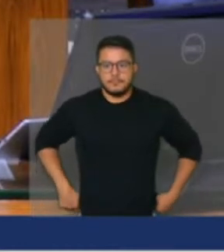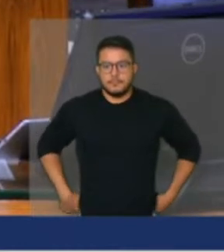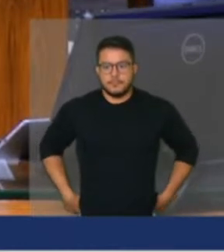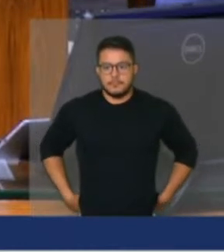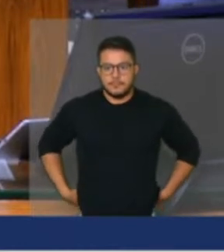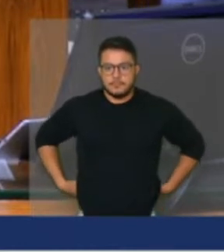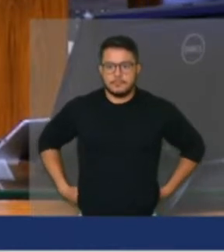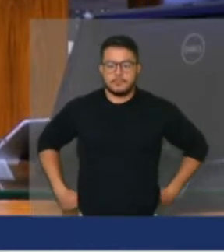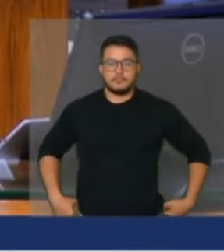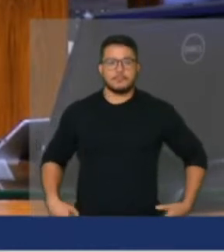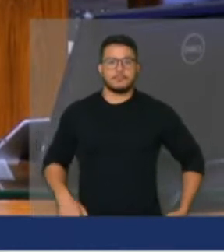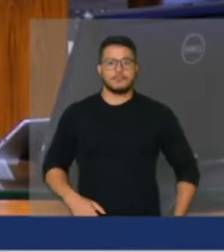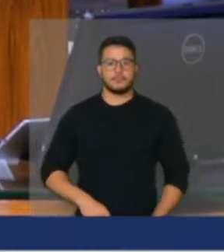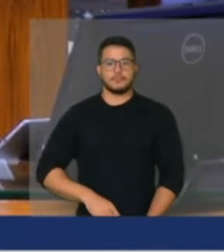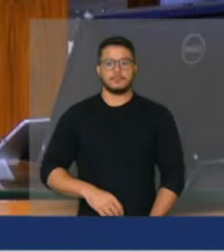ÂNGELA AMIN, PELO PP. -- [DEPUTADA]: PELO